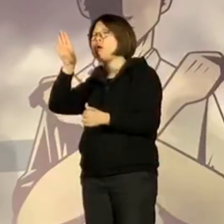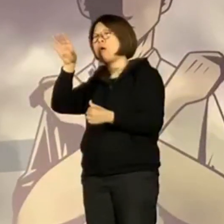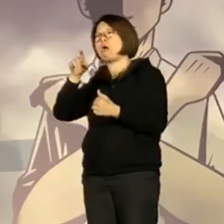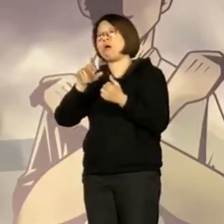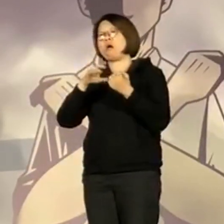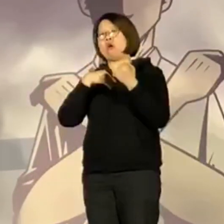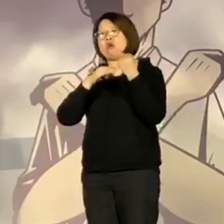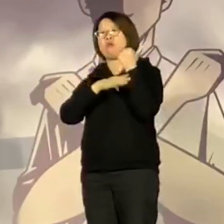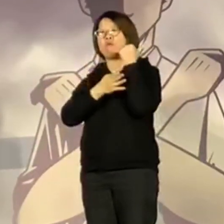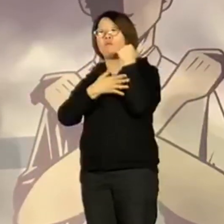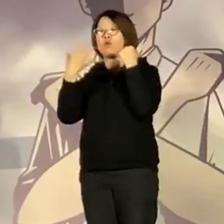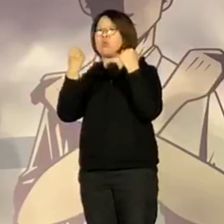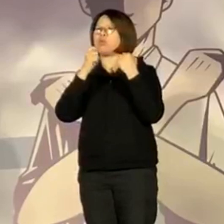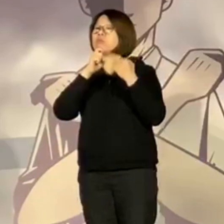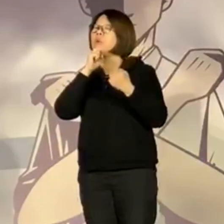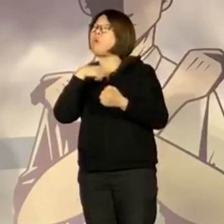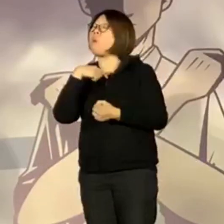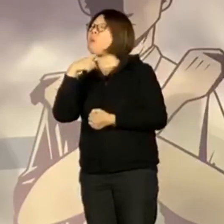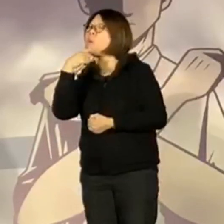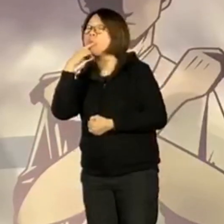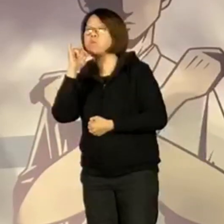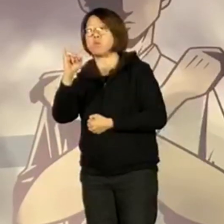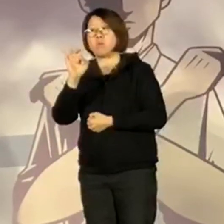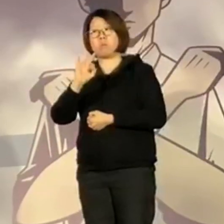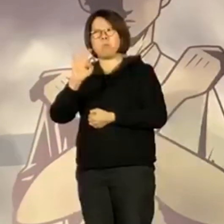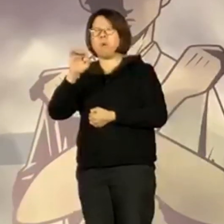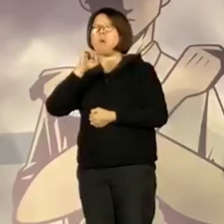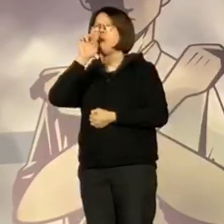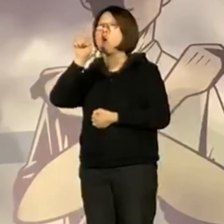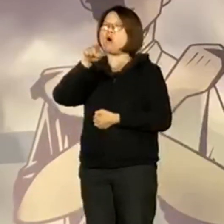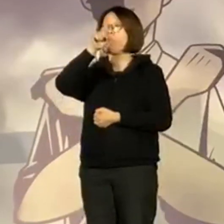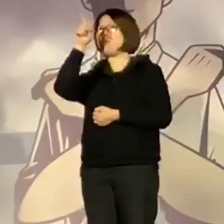是 但問題就是你如何執行你的權利呀